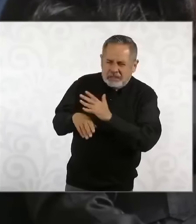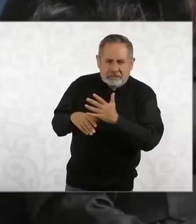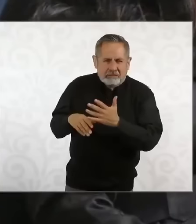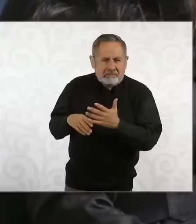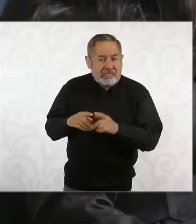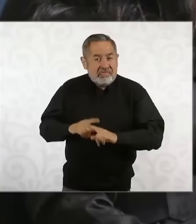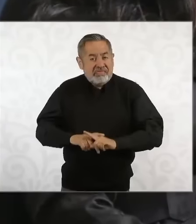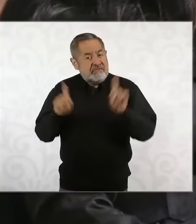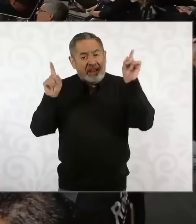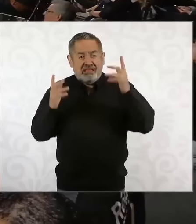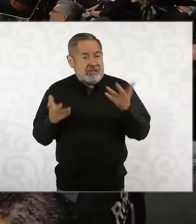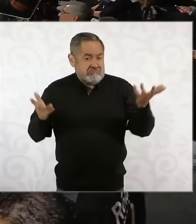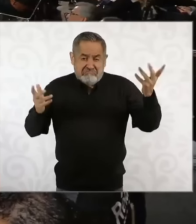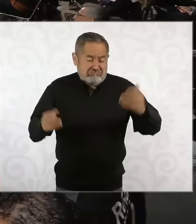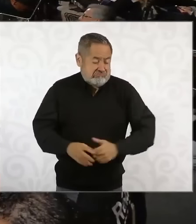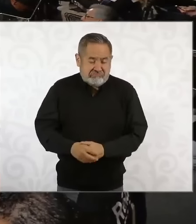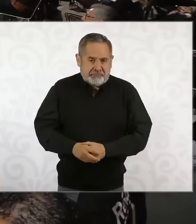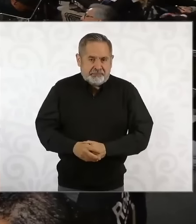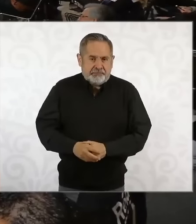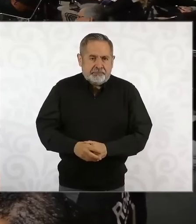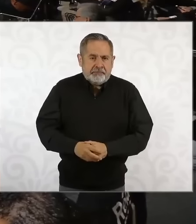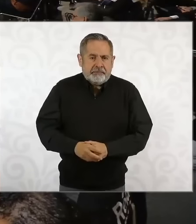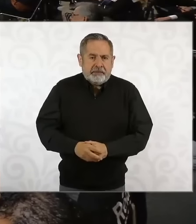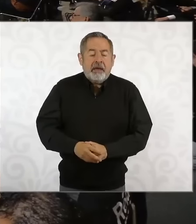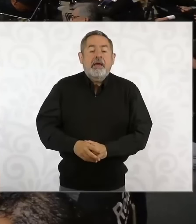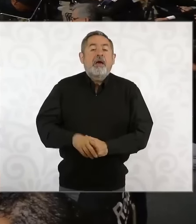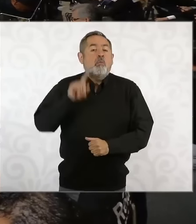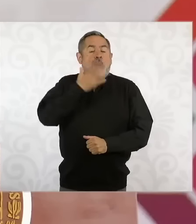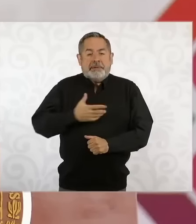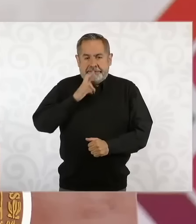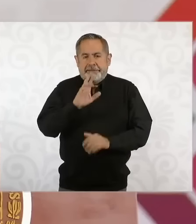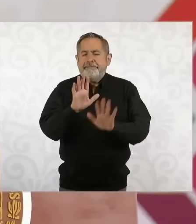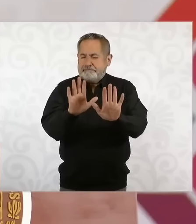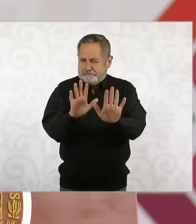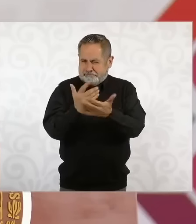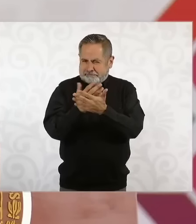Si nos permiten, la próxima semana vamos a hacer una evaluación. De hecho, hoy tomamos la decisión